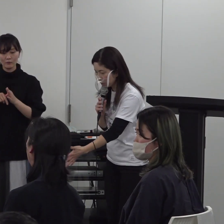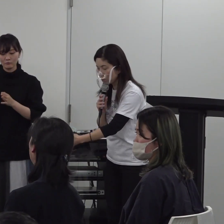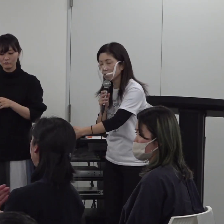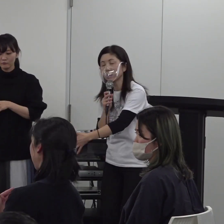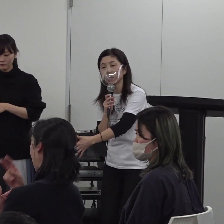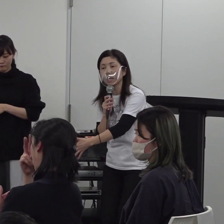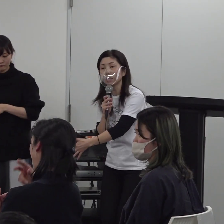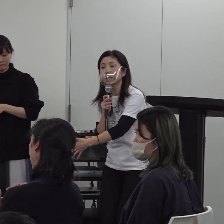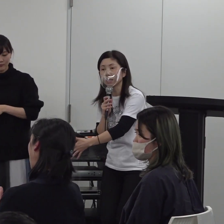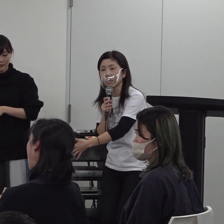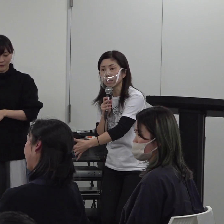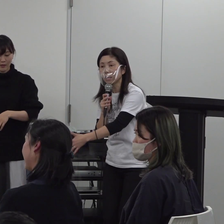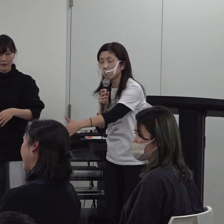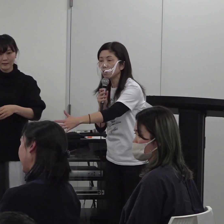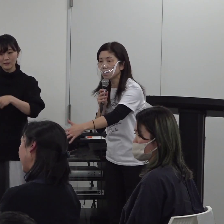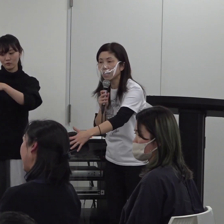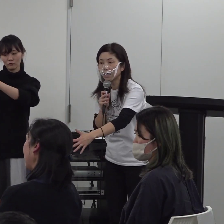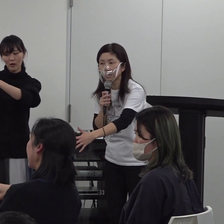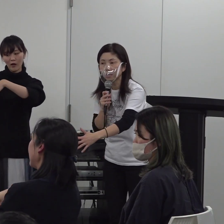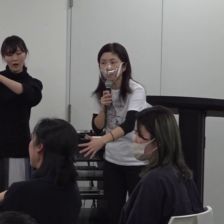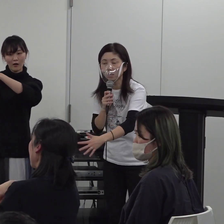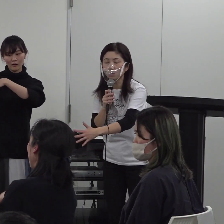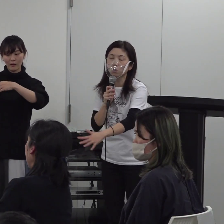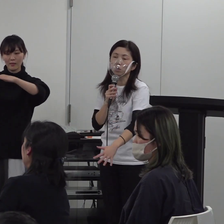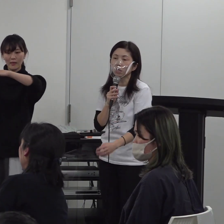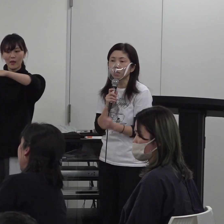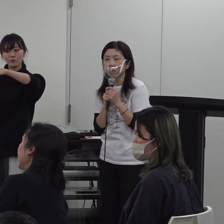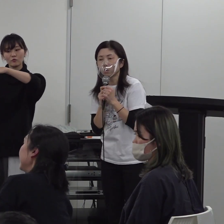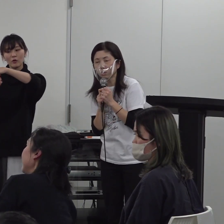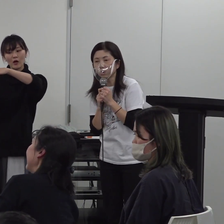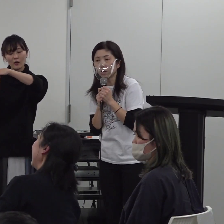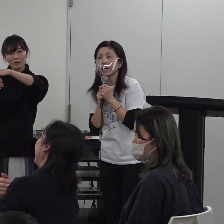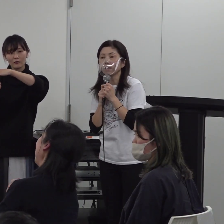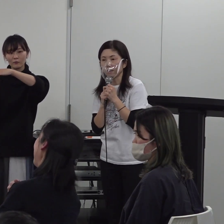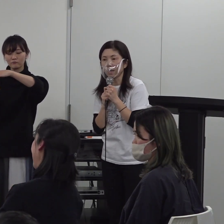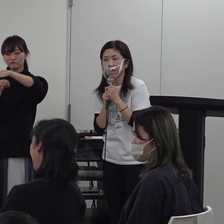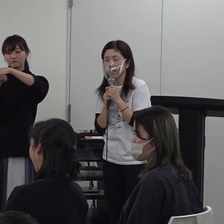その椅子の下が空いてたりテーブルの下が空いてたりしたらもうそこにスンと入って